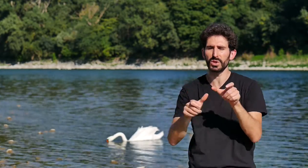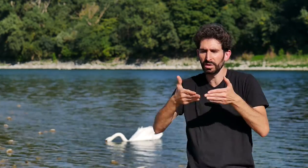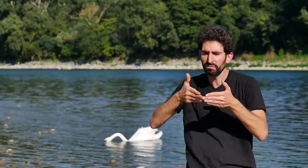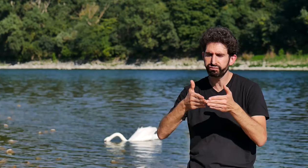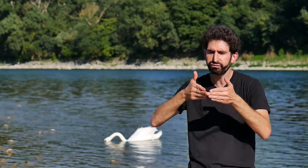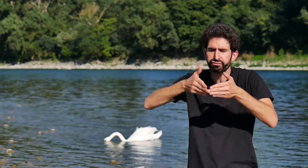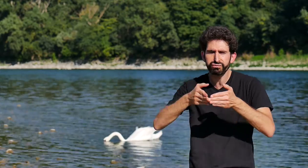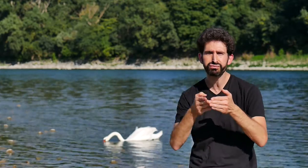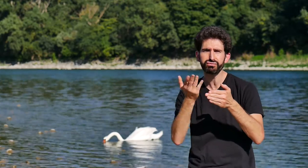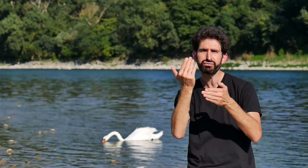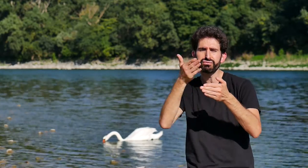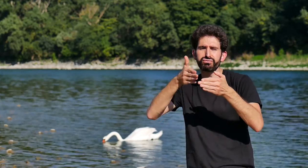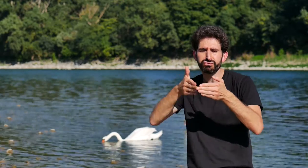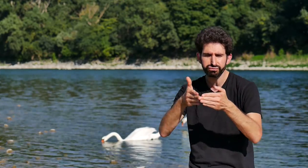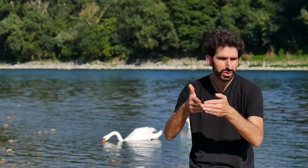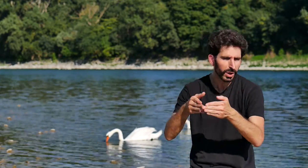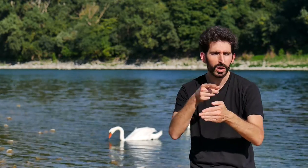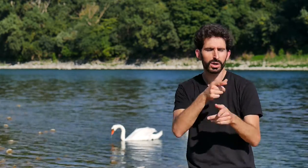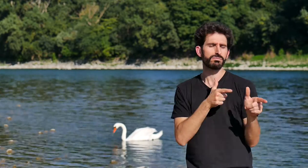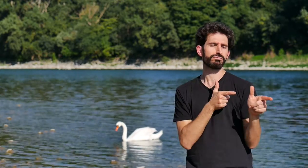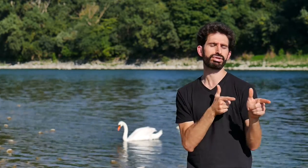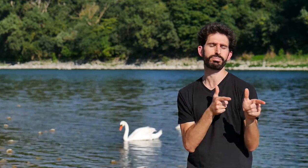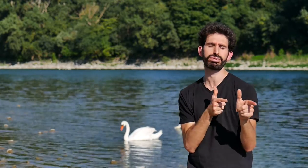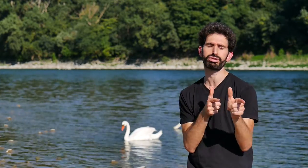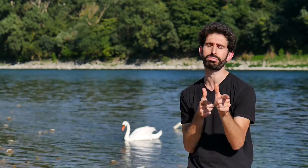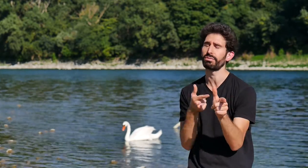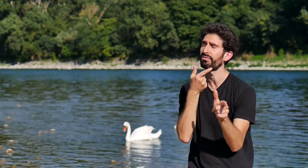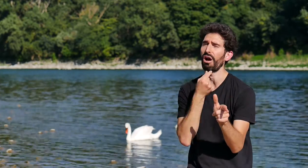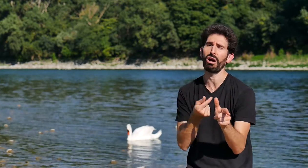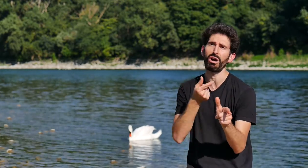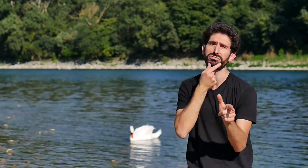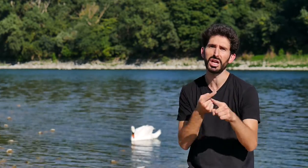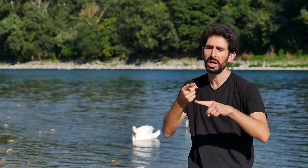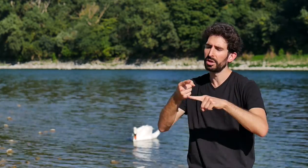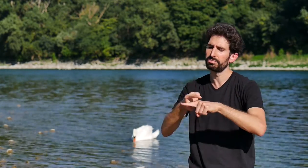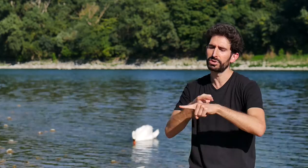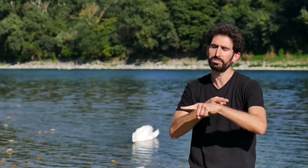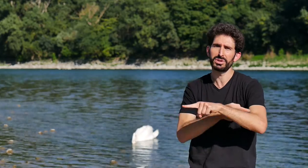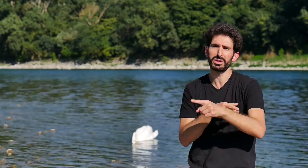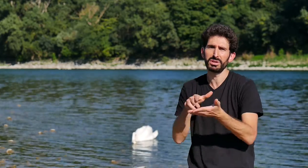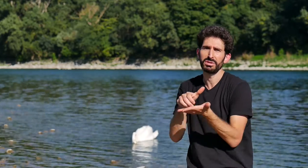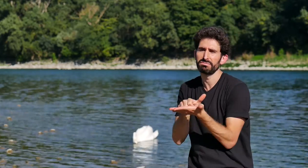qui débarquaient par bateau le chassaient très facilement. Petit à petit,